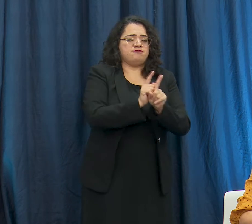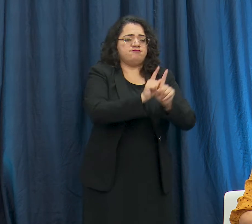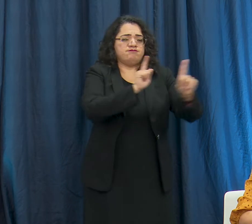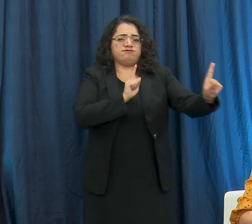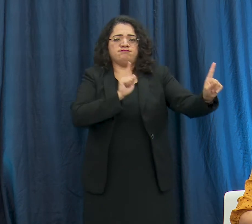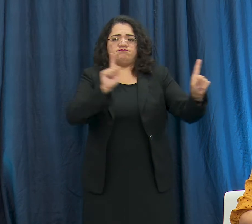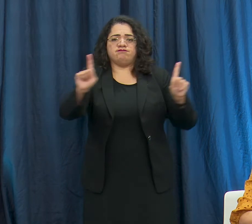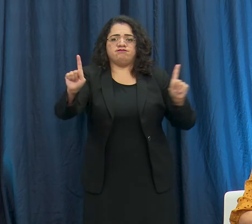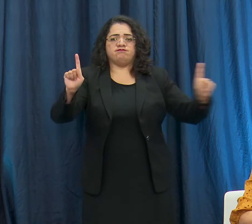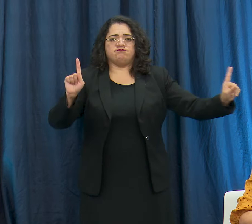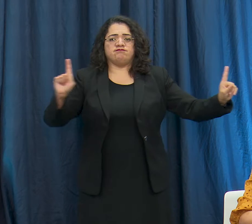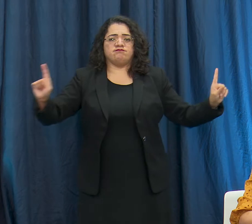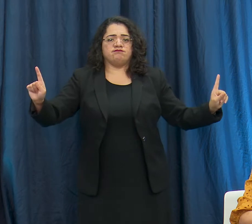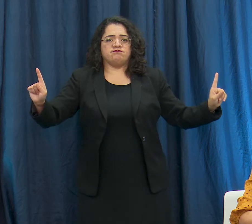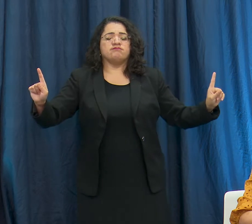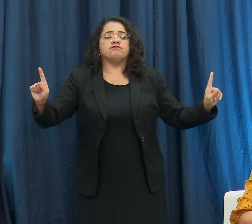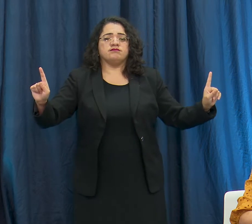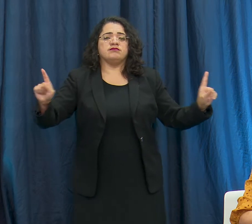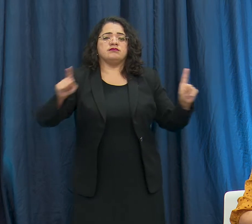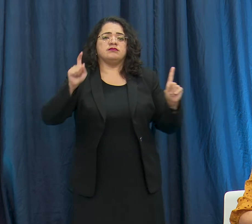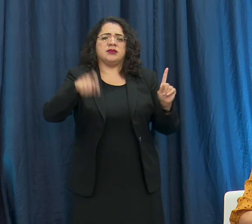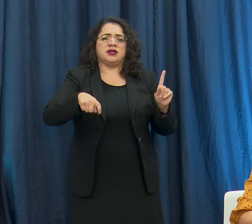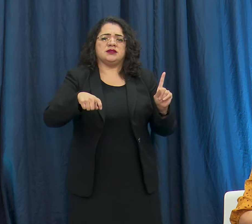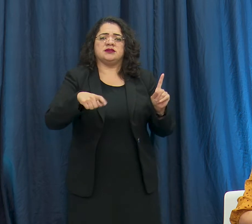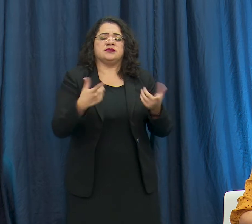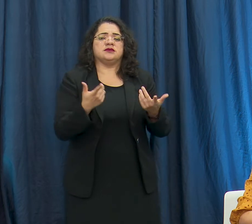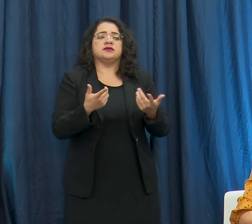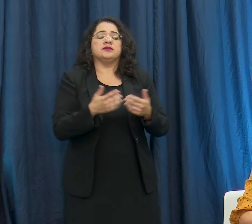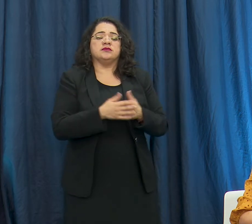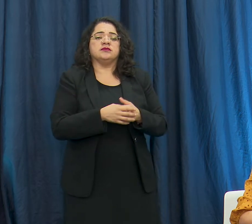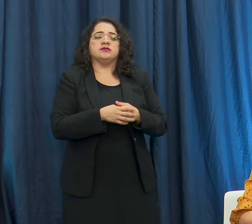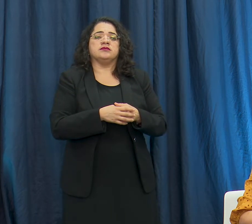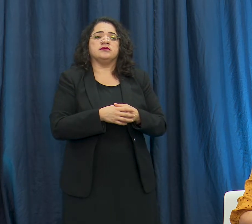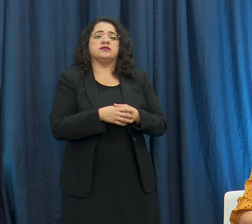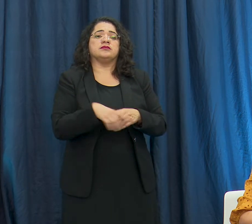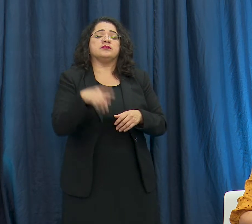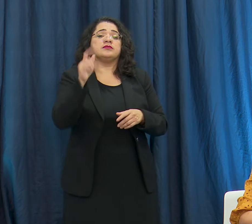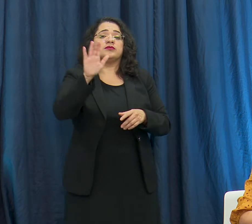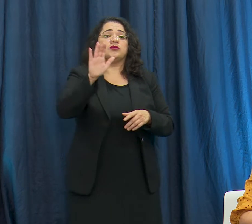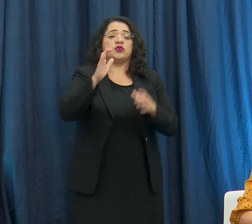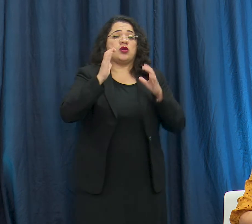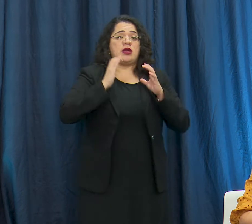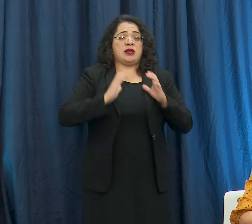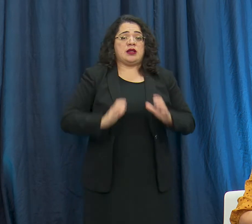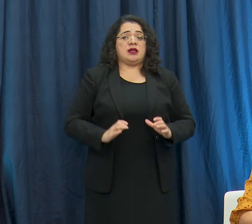de volver abrir premiere a los clientes que dressing a las instalaciones